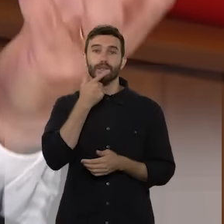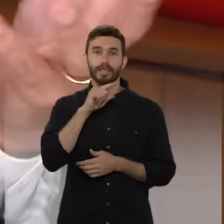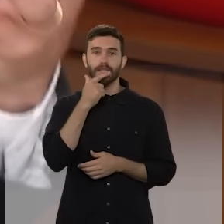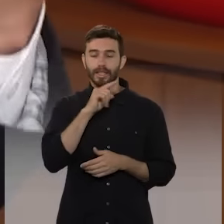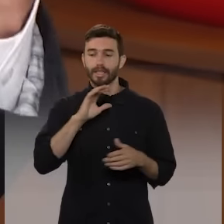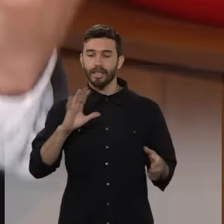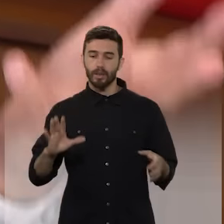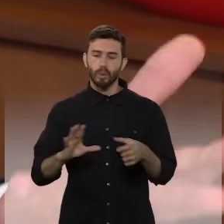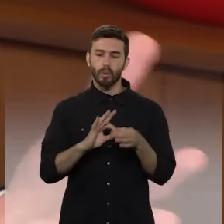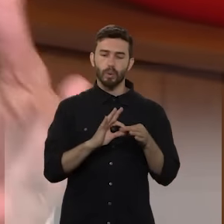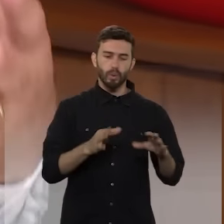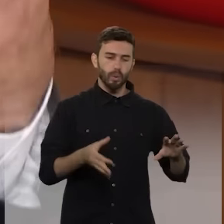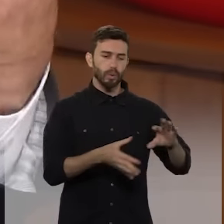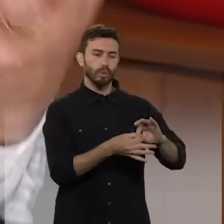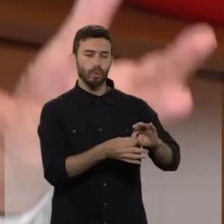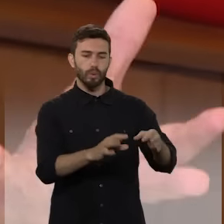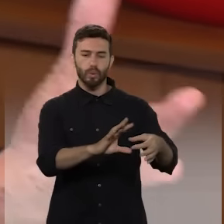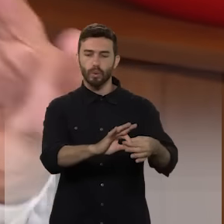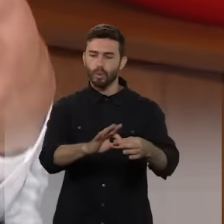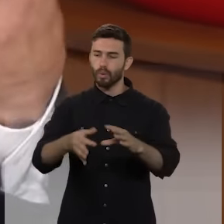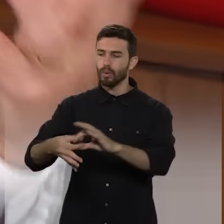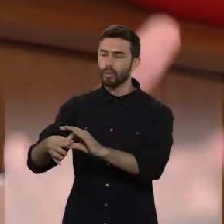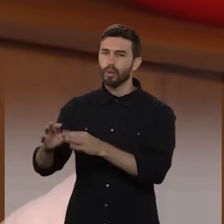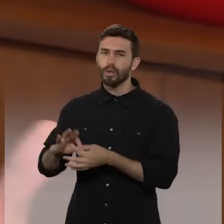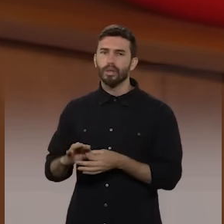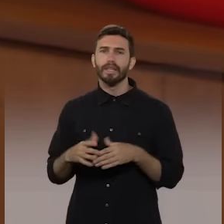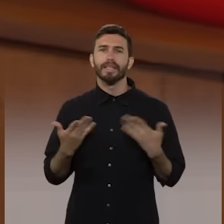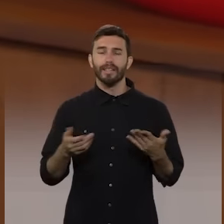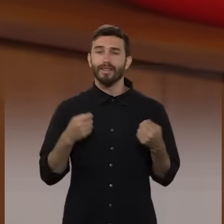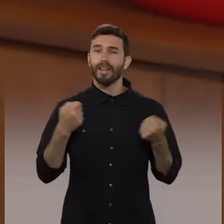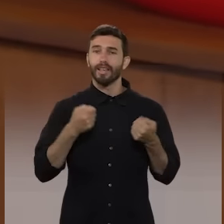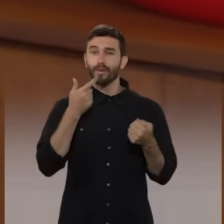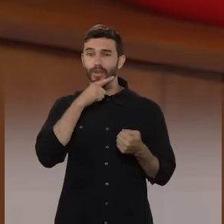Seja instalada, comece a gerar e seja conectada aos consumidores.